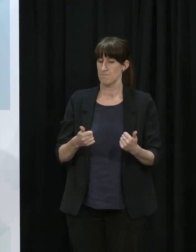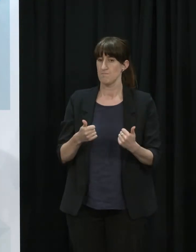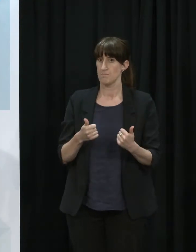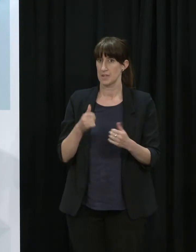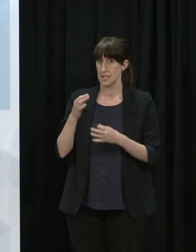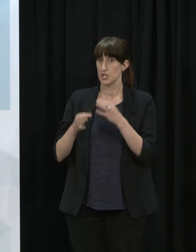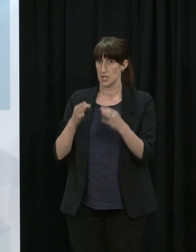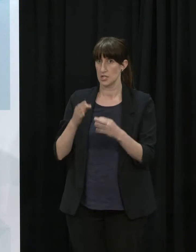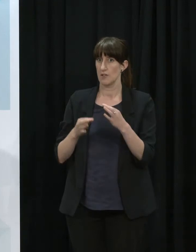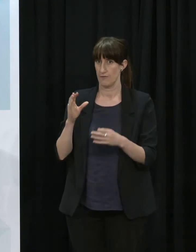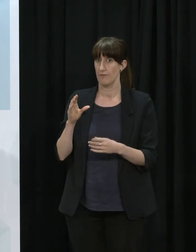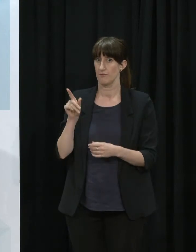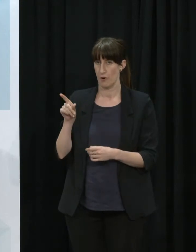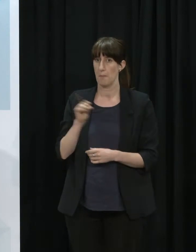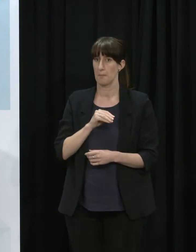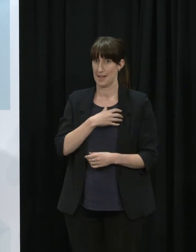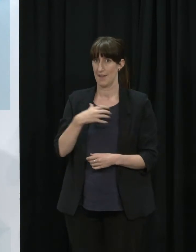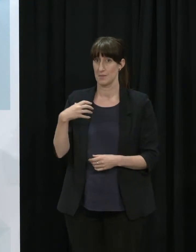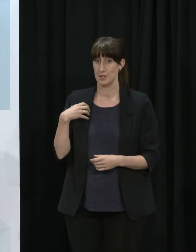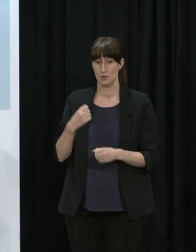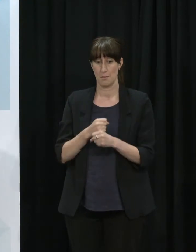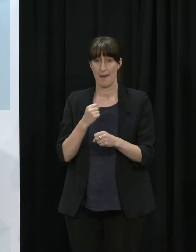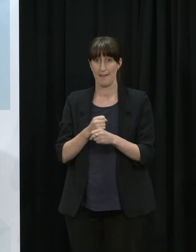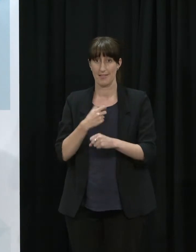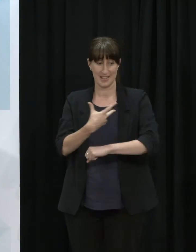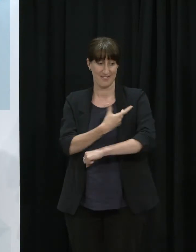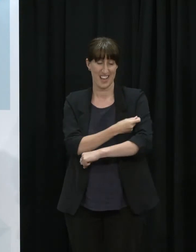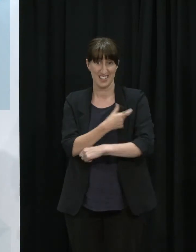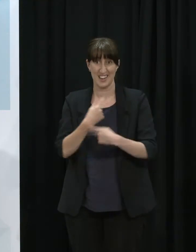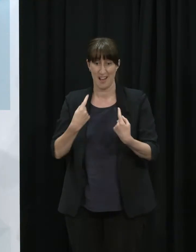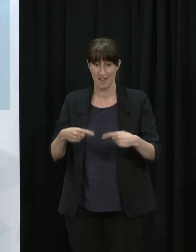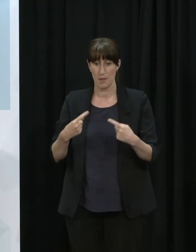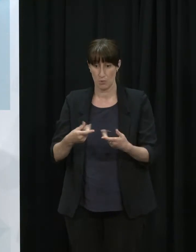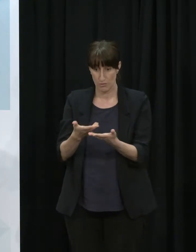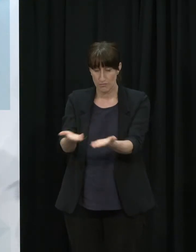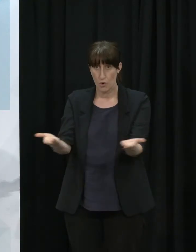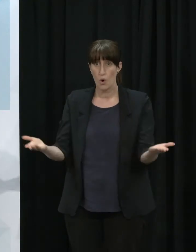Kia ora koutou katoa. Ko nga